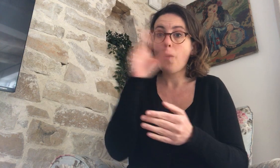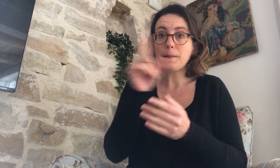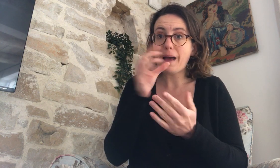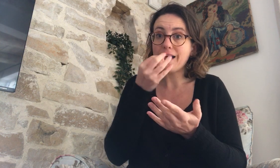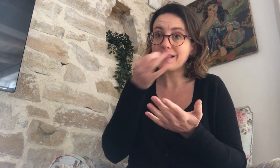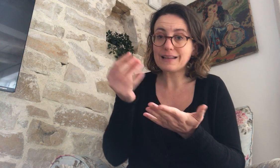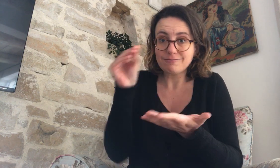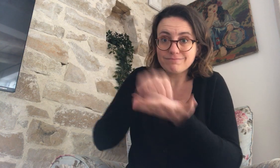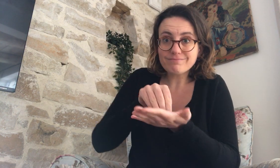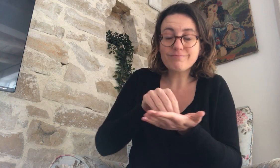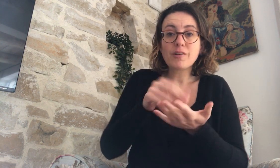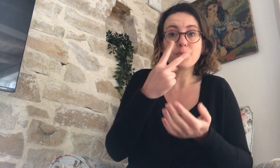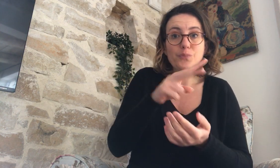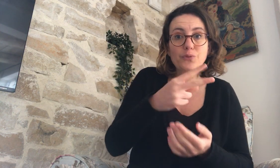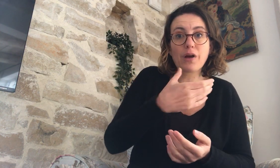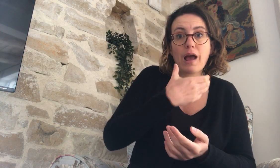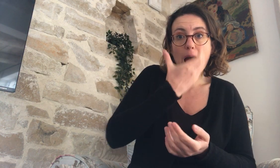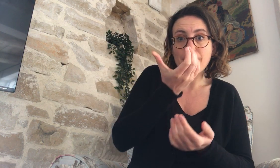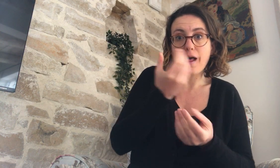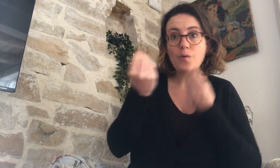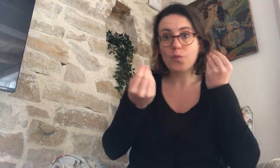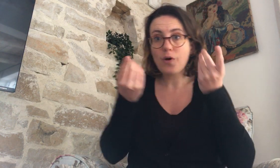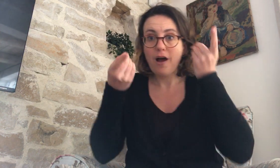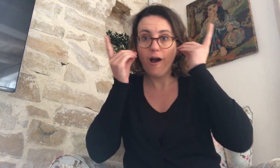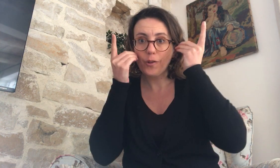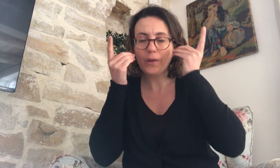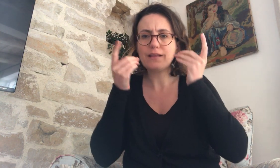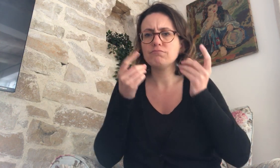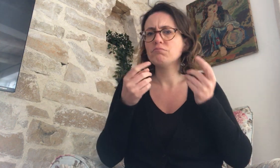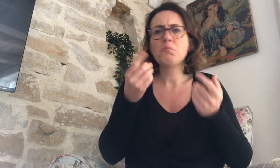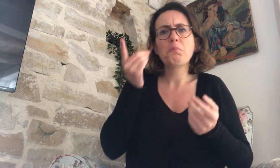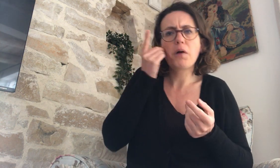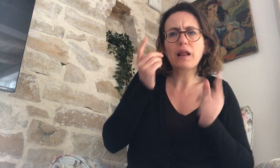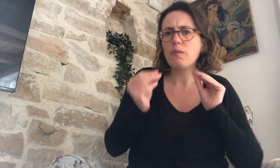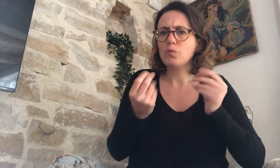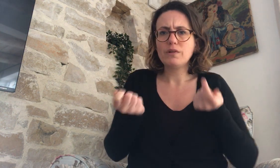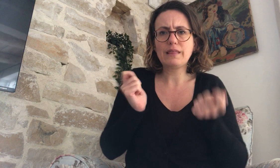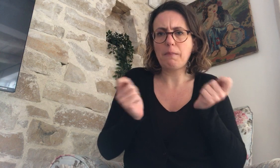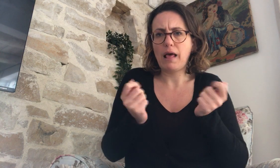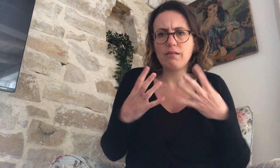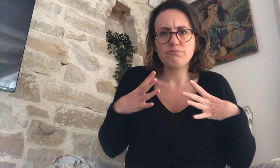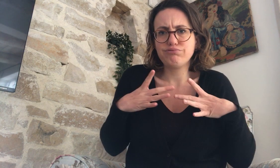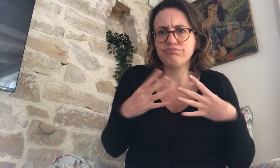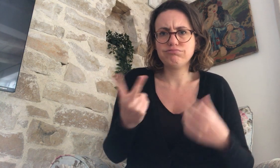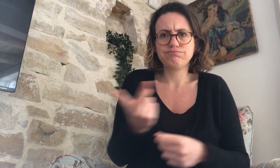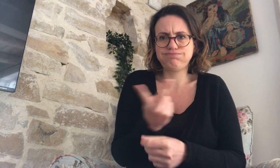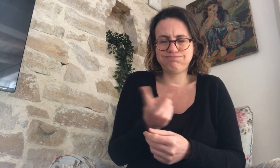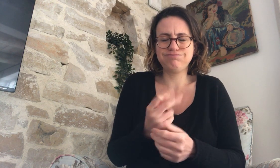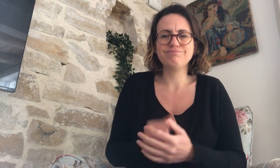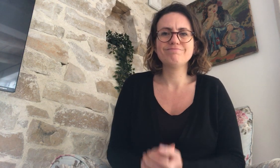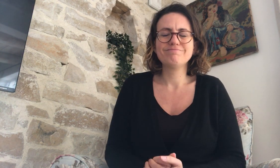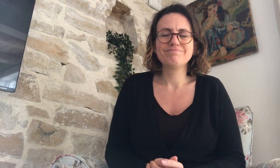N'oubliez pas de précisez votre système d'exploitation (Apple ou Android). Vous pouvez faire le test d'un portable ou d'une tablette.